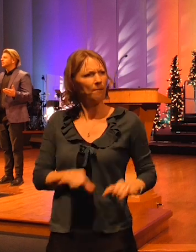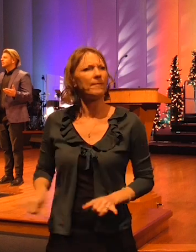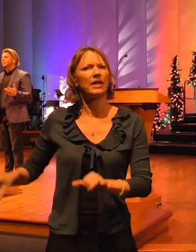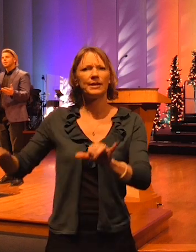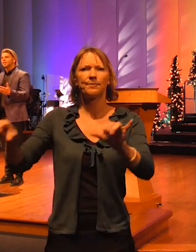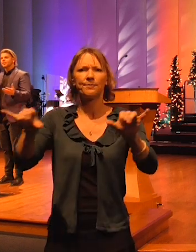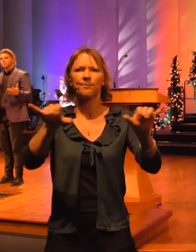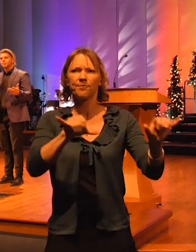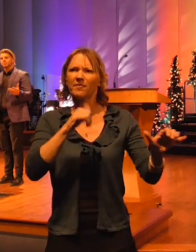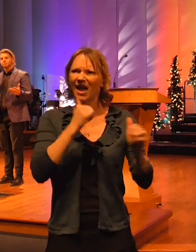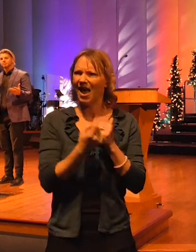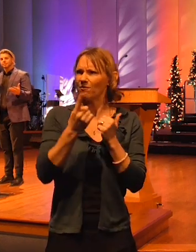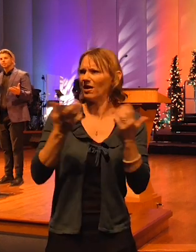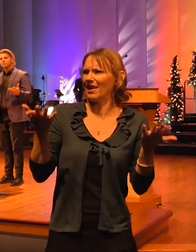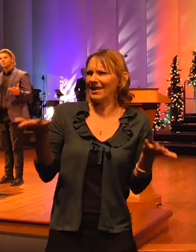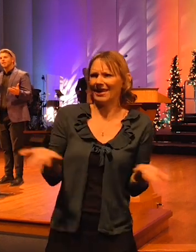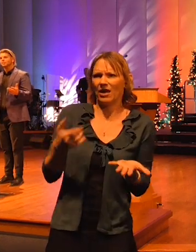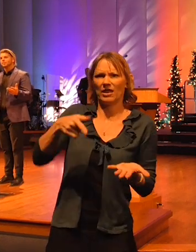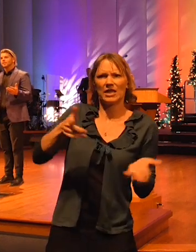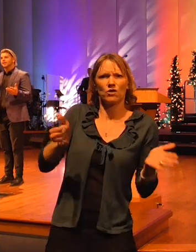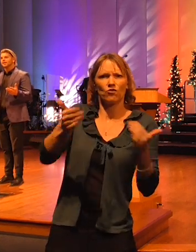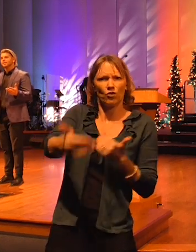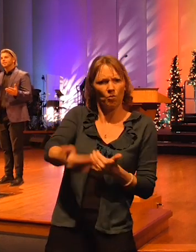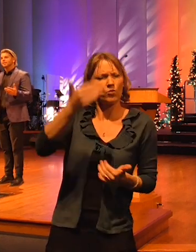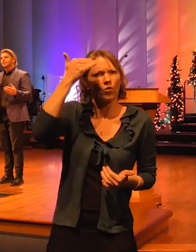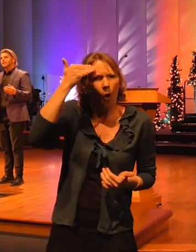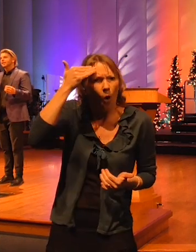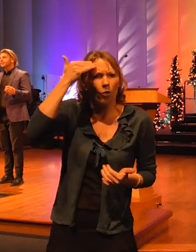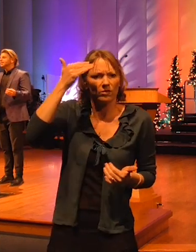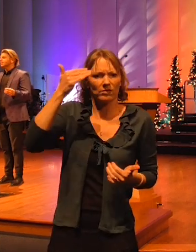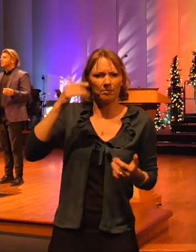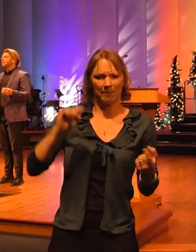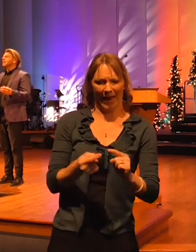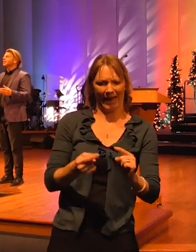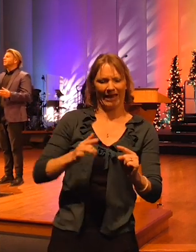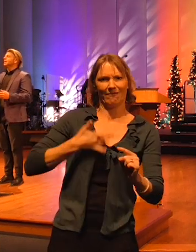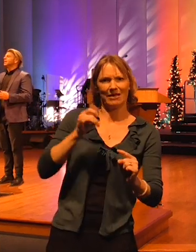en esta sala saben cómo se siente el dolor y no tiene por qué ser algo negativo, puede ser